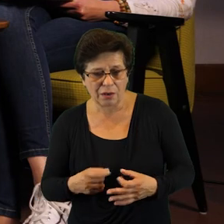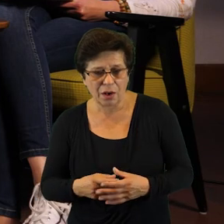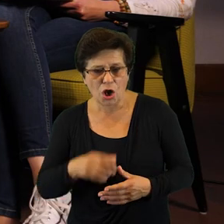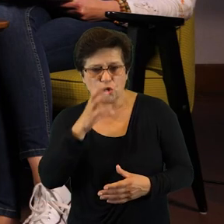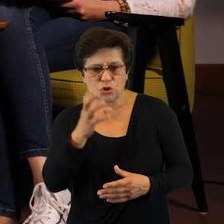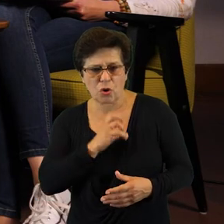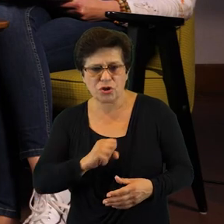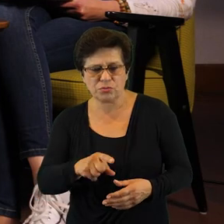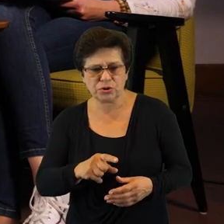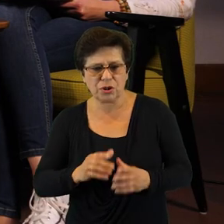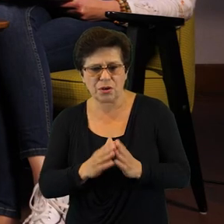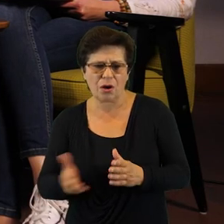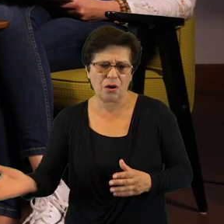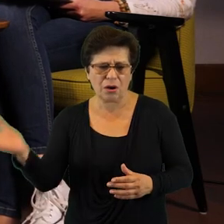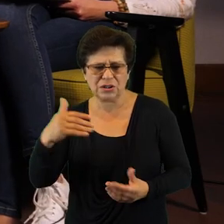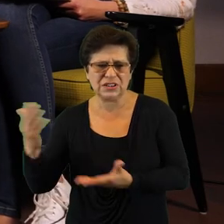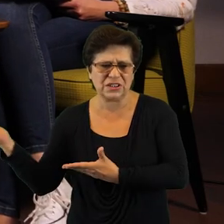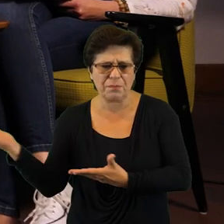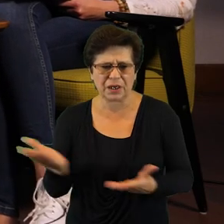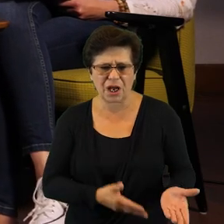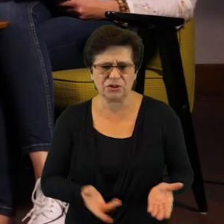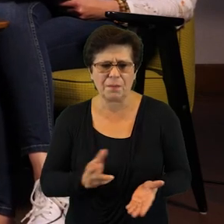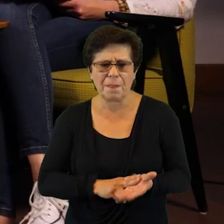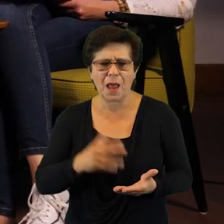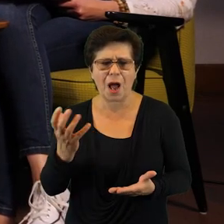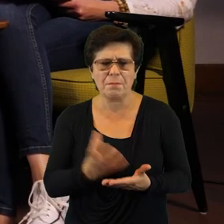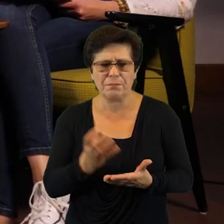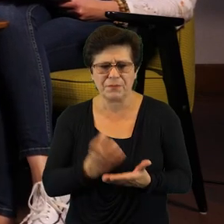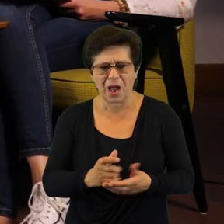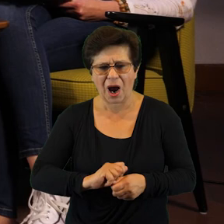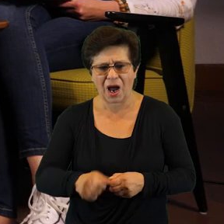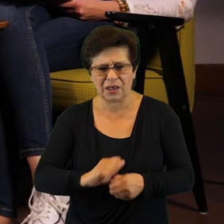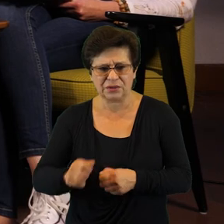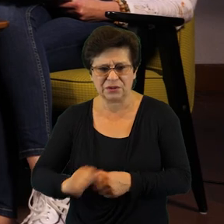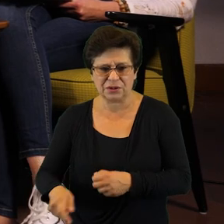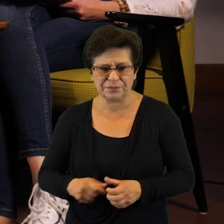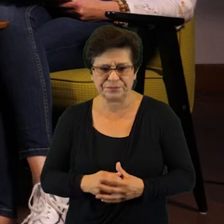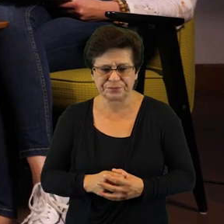"Panowie, wszystkich zapraszam na brydża, bo tu będą tego sowieckiego pisarza znowu jakąś sztukę wystawiali".